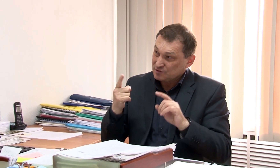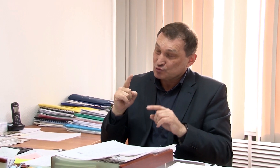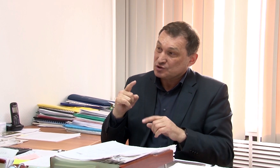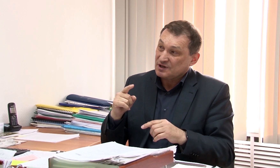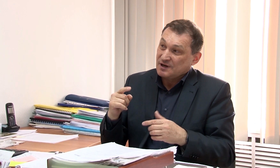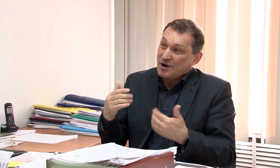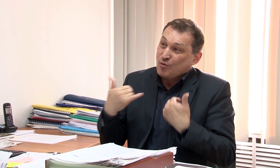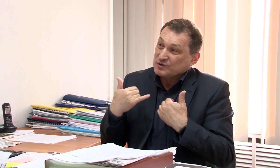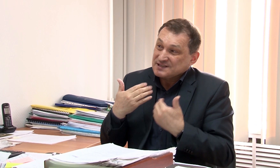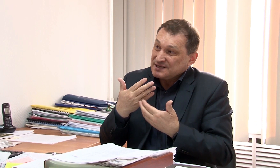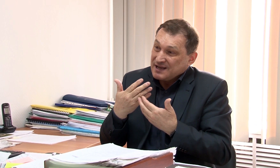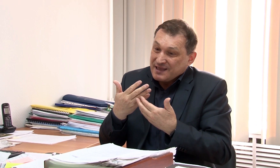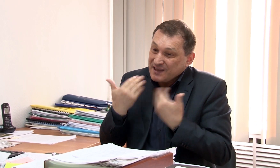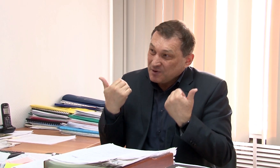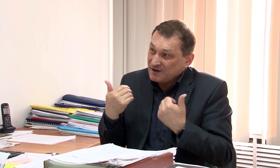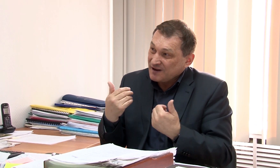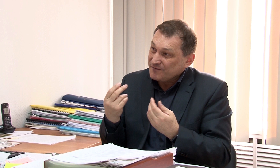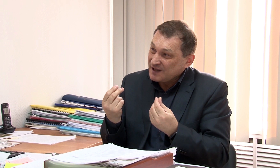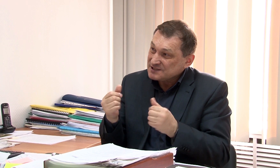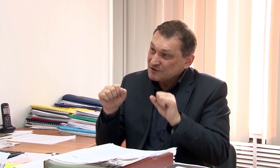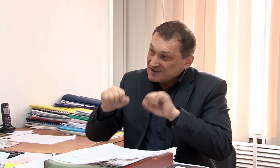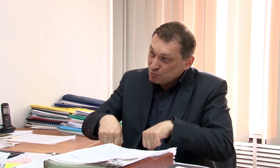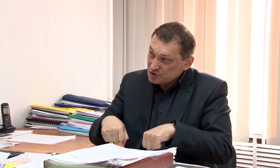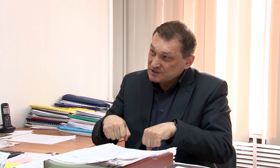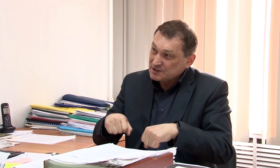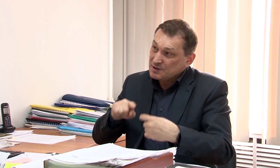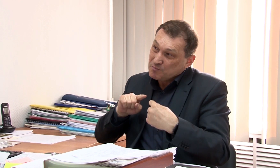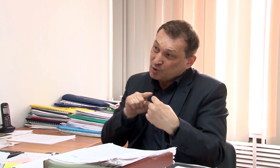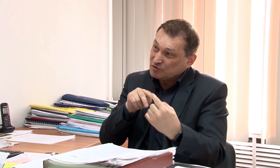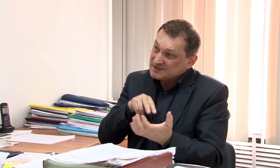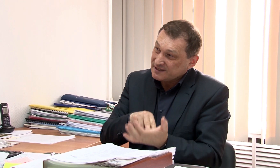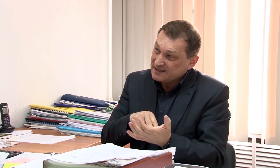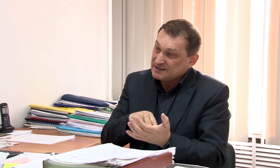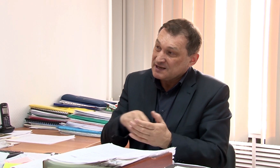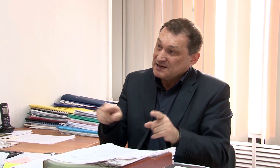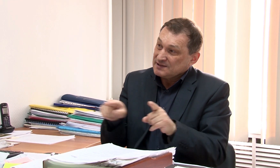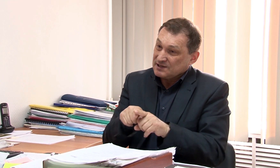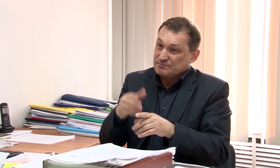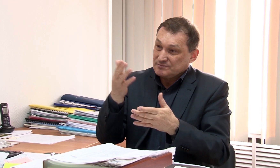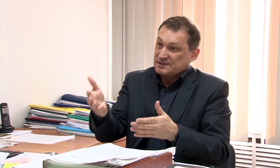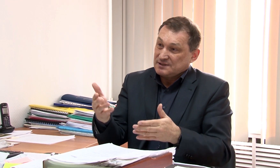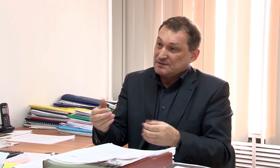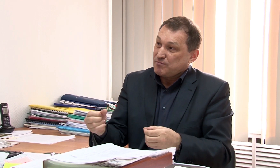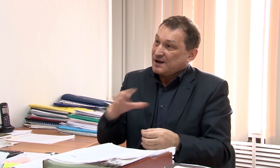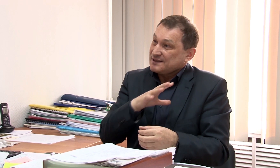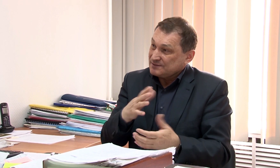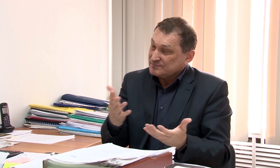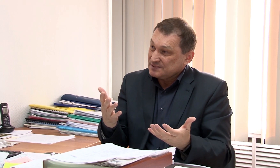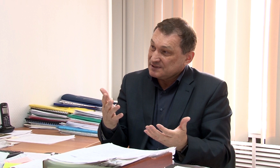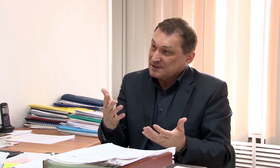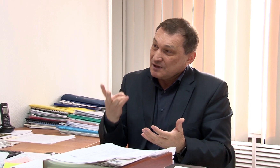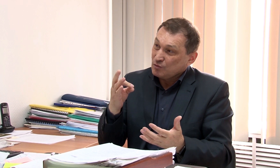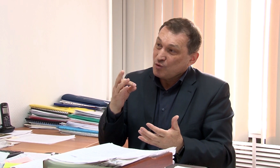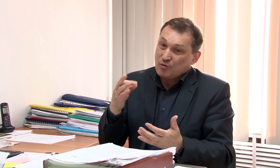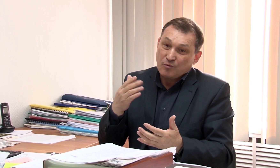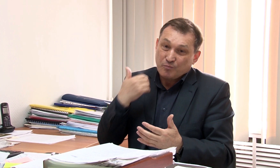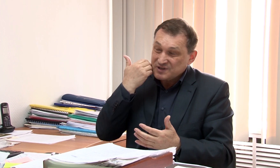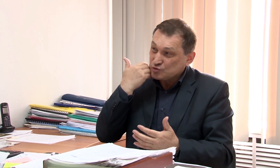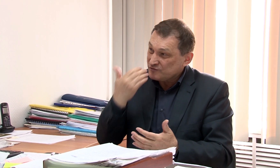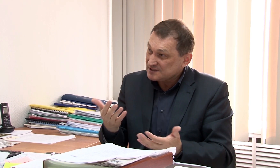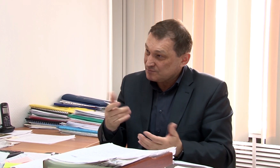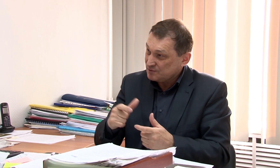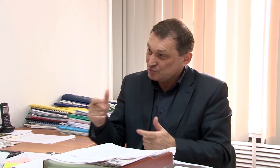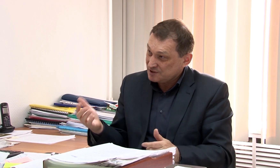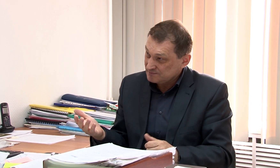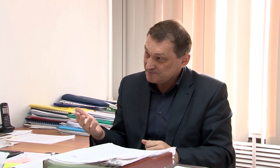потому что у нас не было финансовых возможностей противостоять таким богатым и одновременно бессовестным людям.